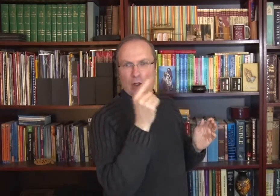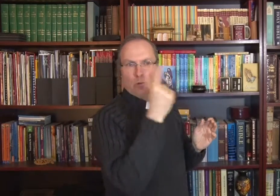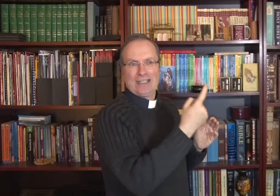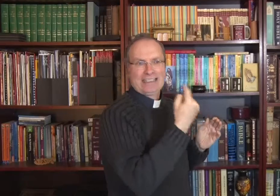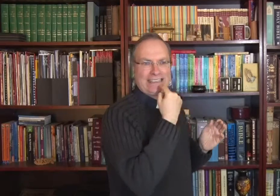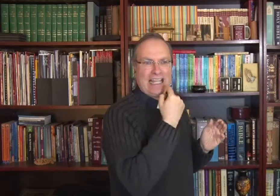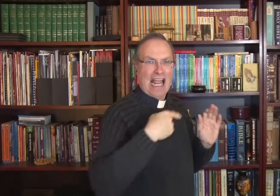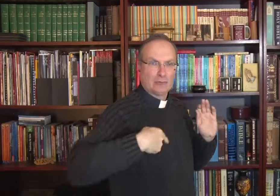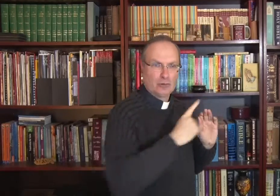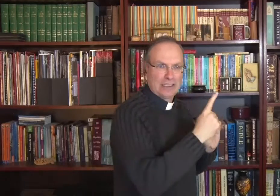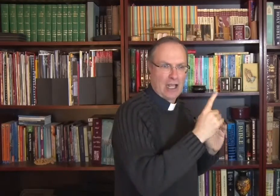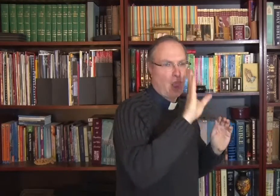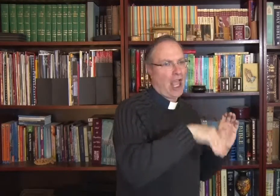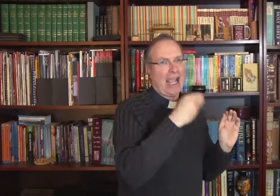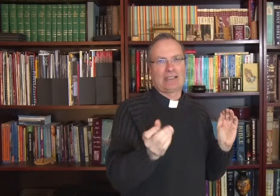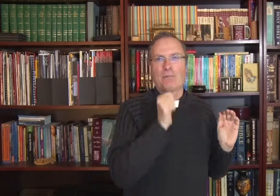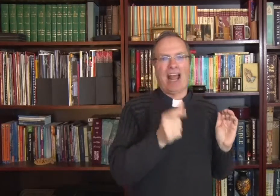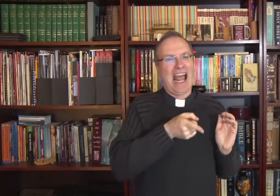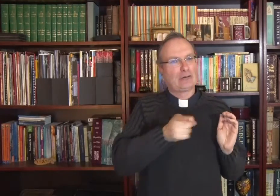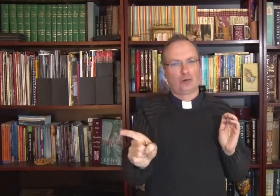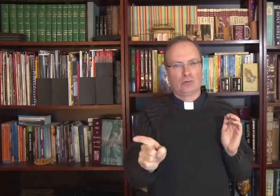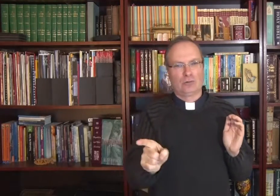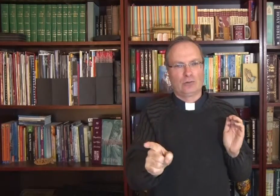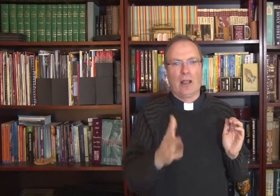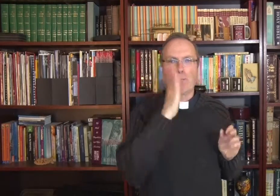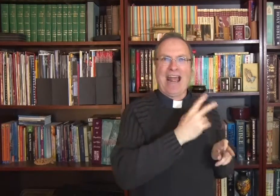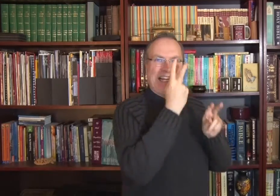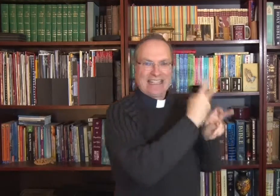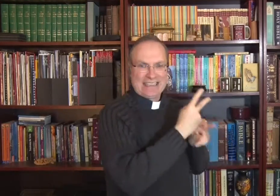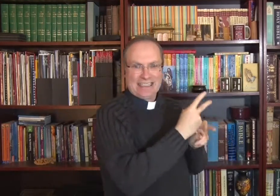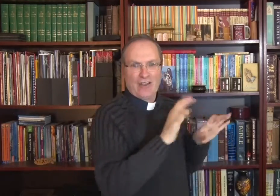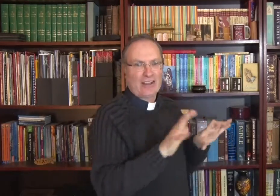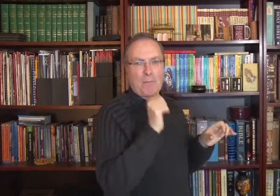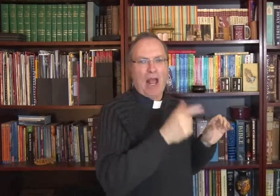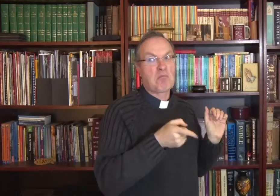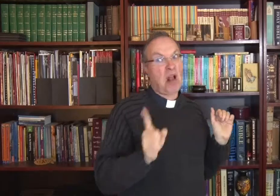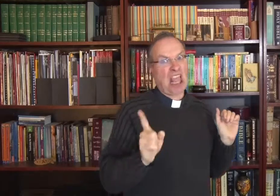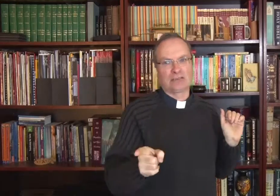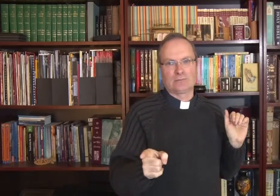lui qui insulté ne rendait pas l’insulte, maltraité ne faisait pas de menaces